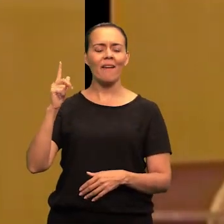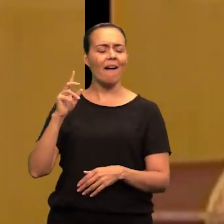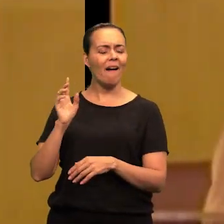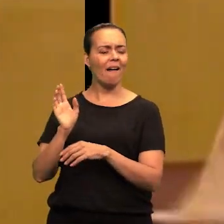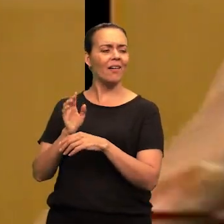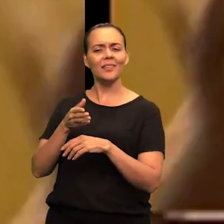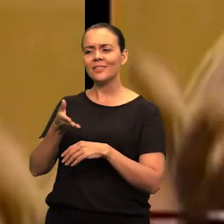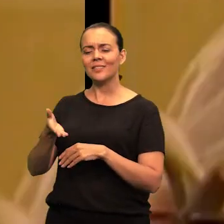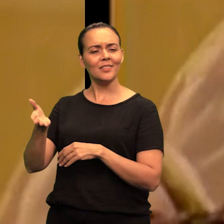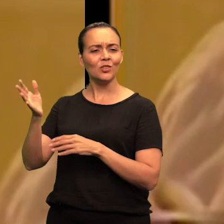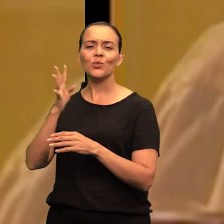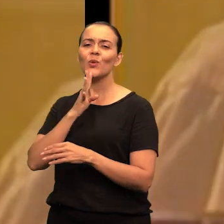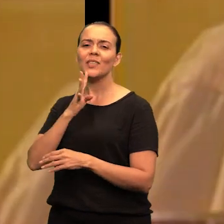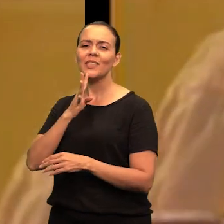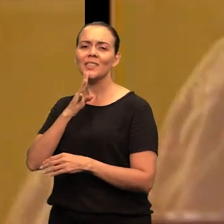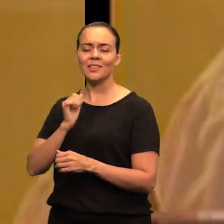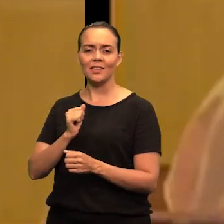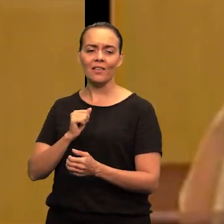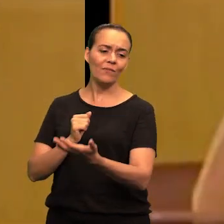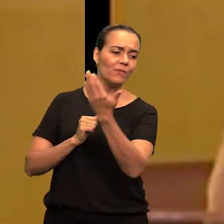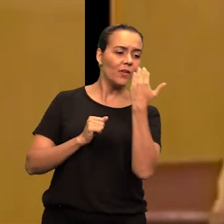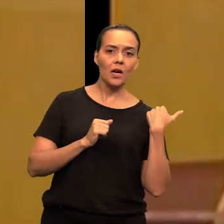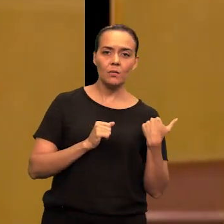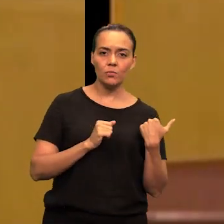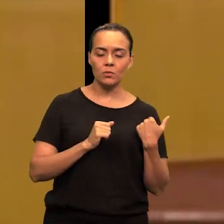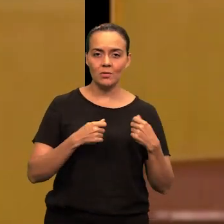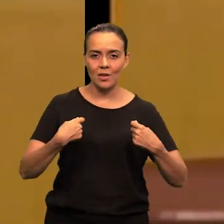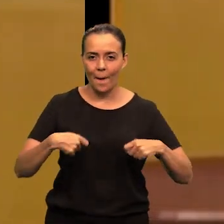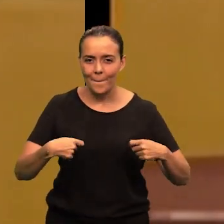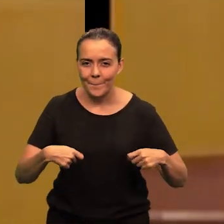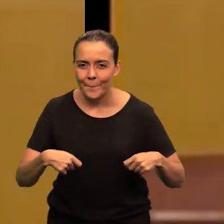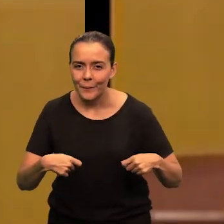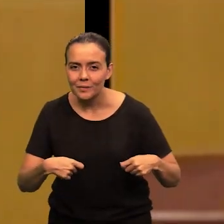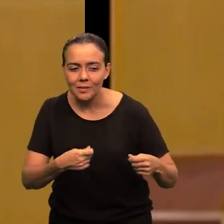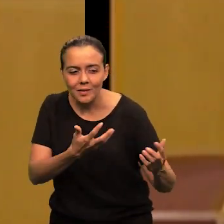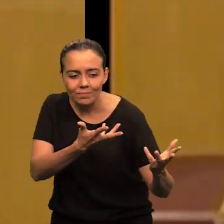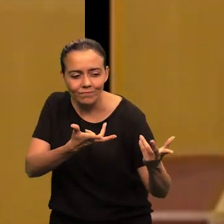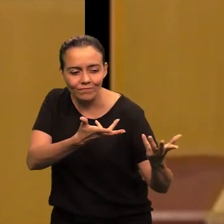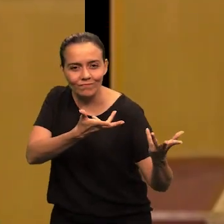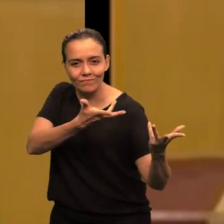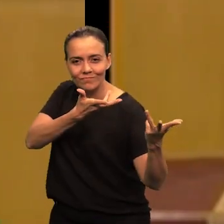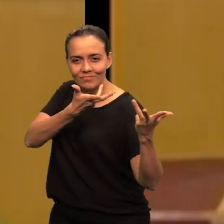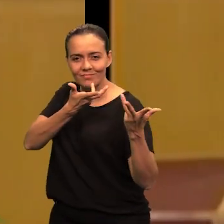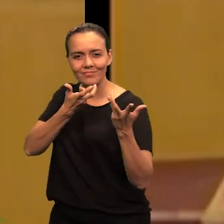Vamos ver o outro. O difícil é hospedar o outro.